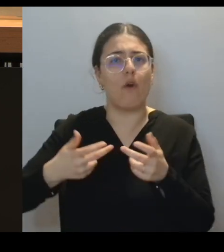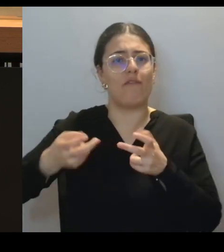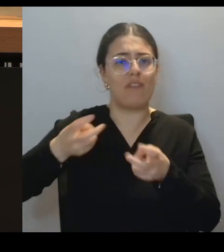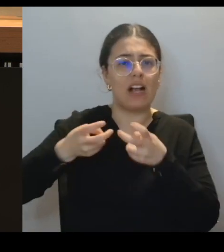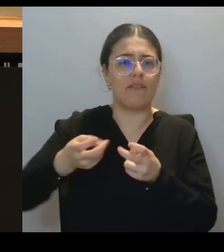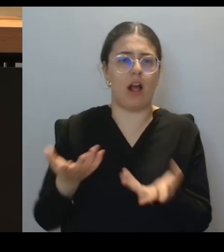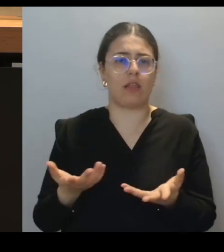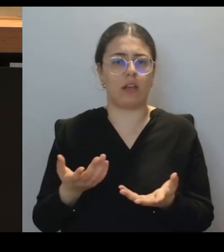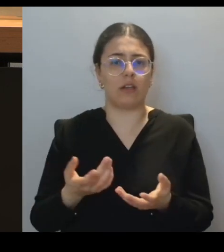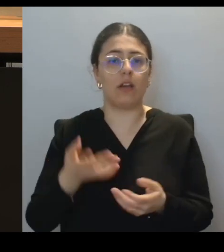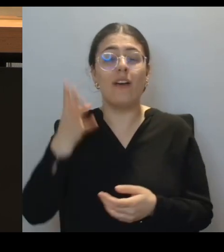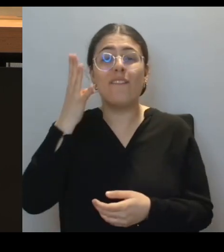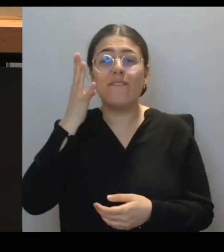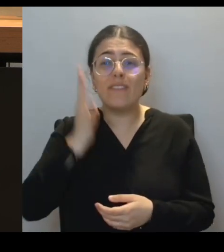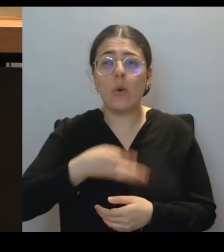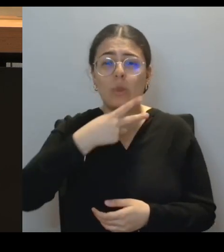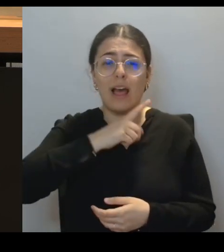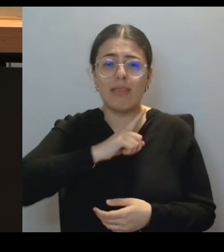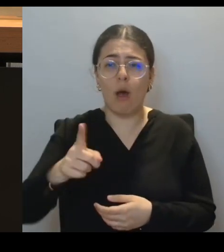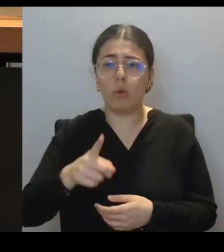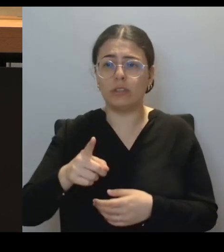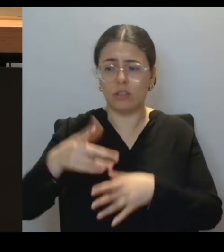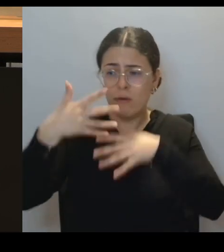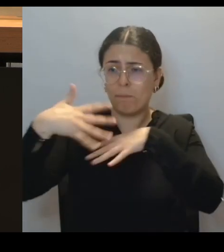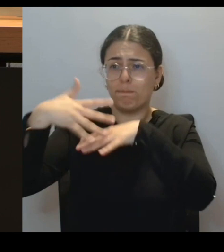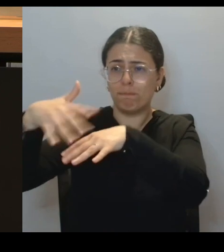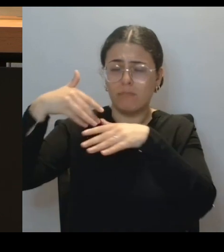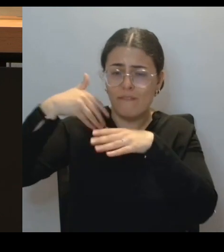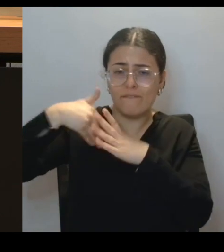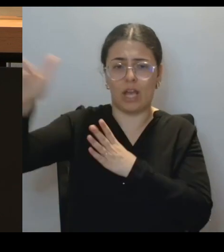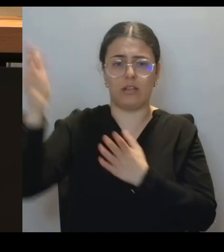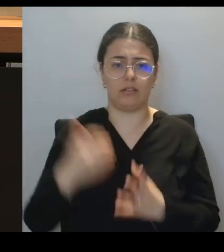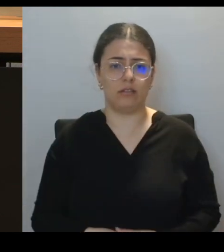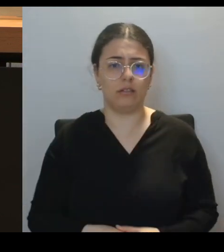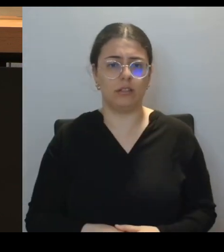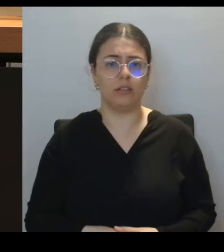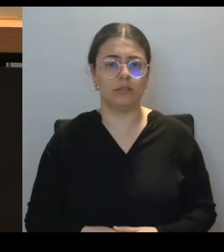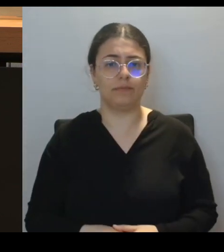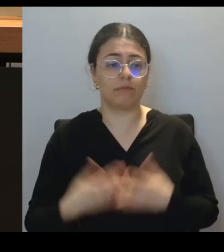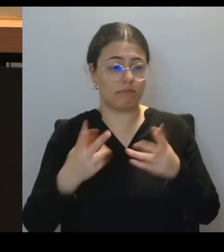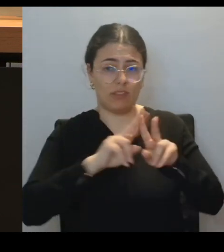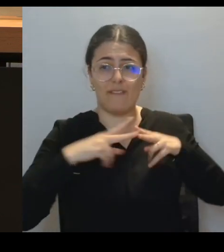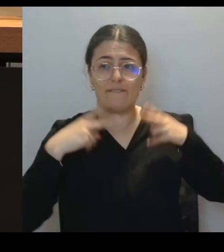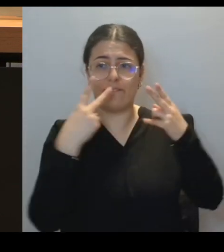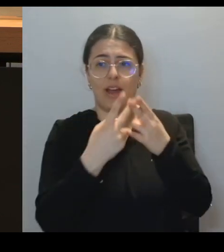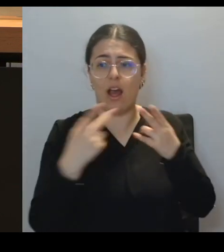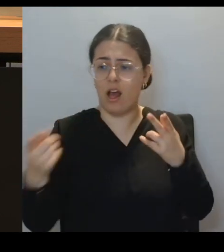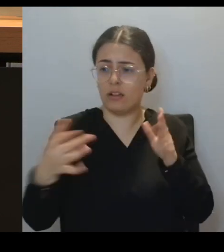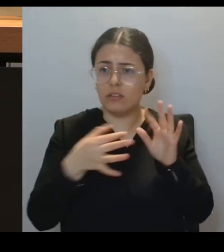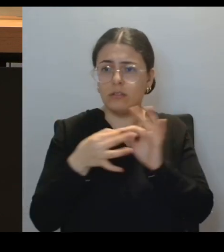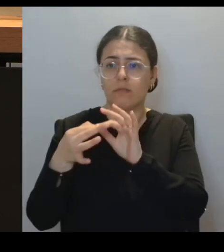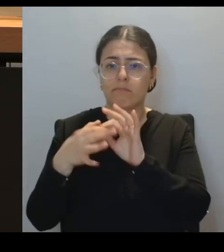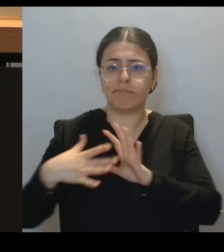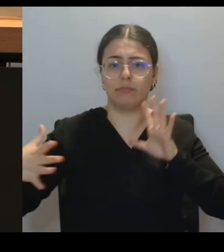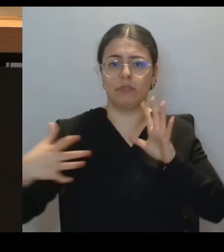Im Stich gelassen von der Welt waren es damals jesidische Selbstverteidigungseinheiten, die sich mit der Unterstützung der